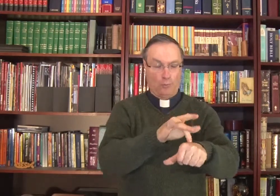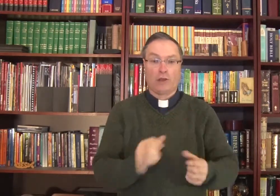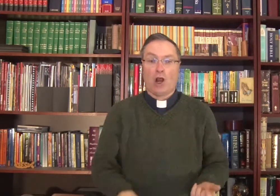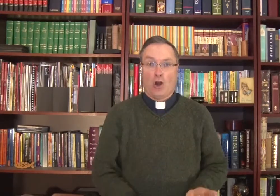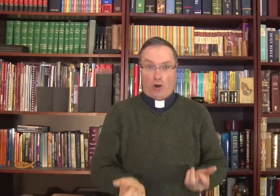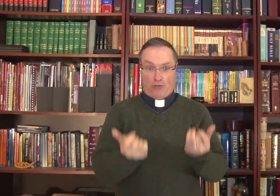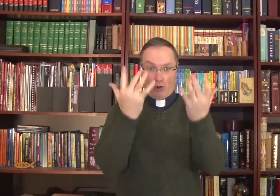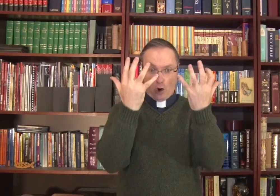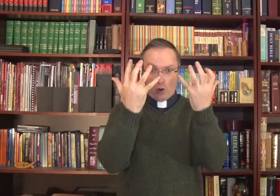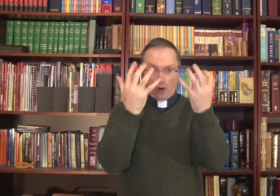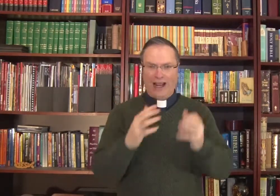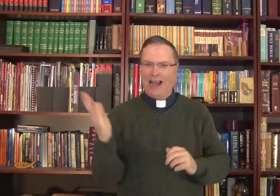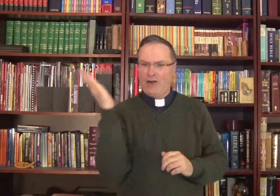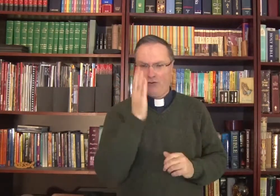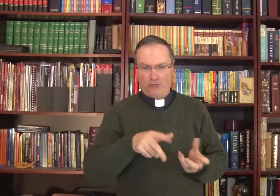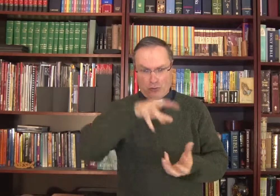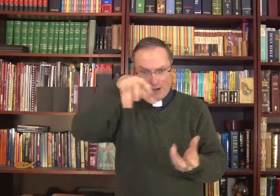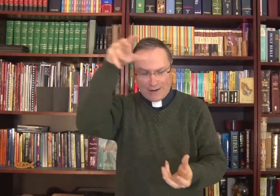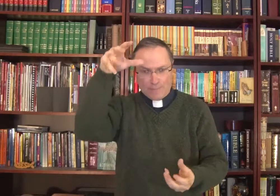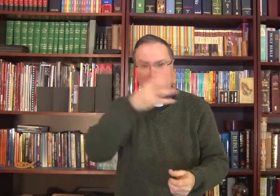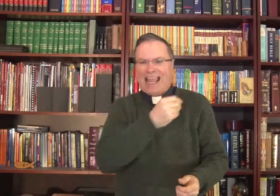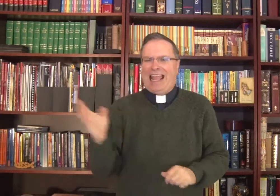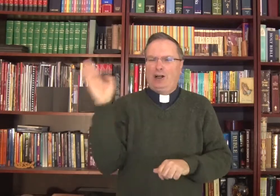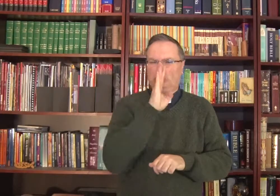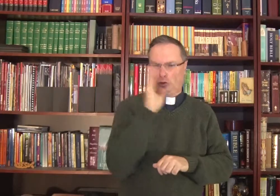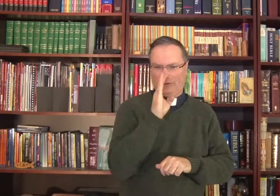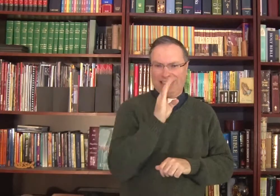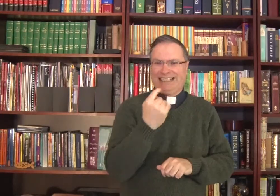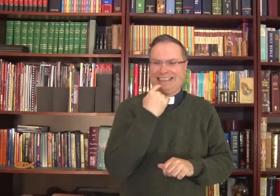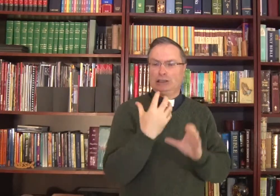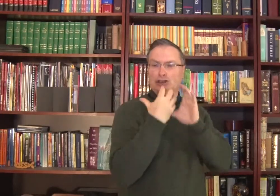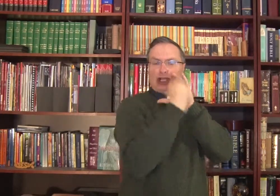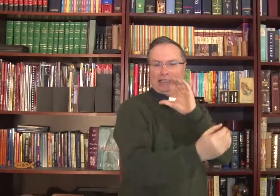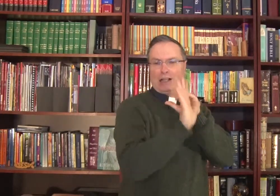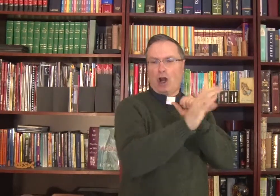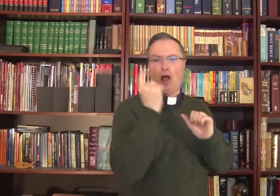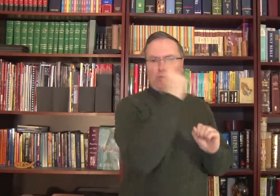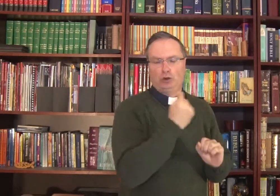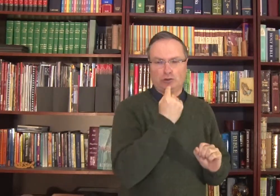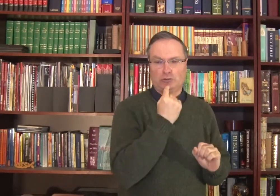le feu, la fumée et le soufre, qui sortaient de leur bouche.